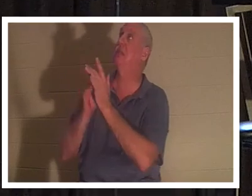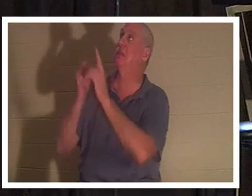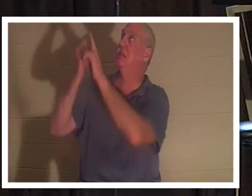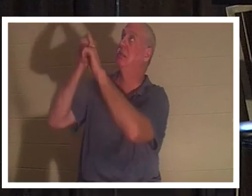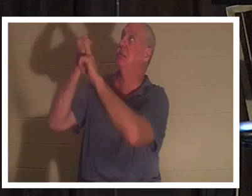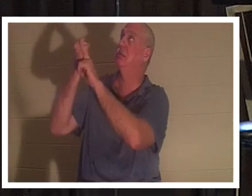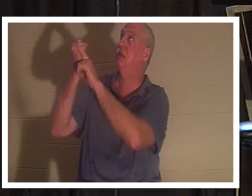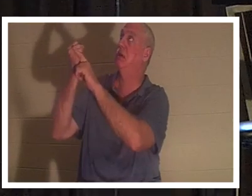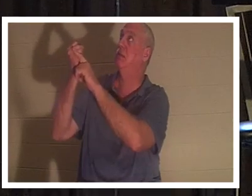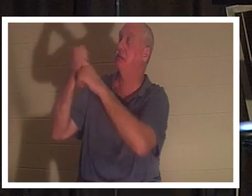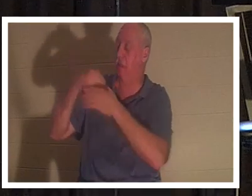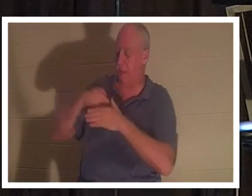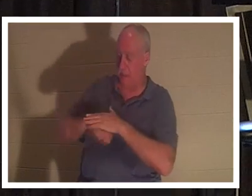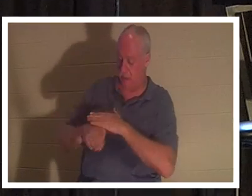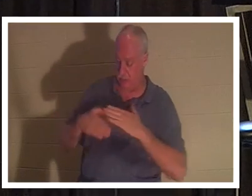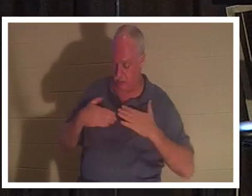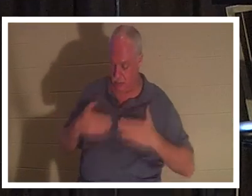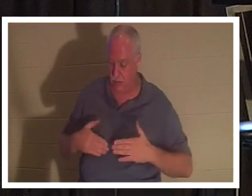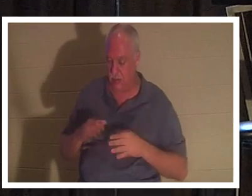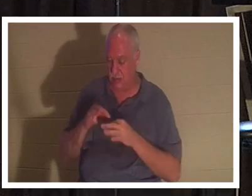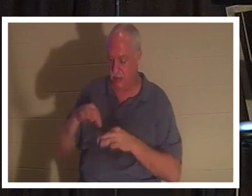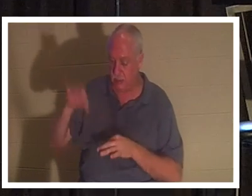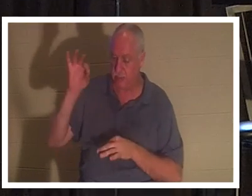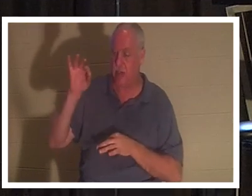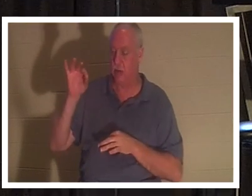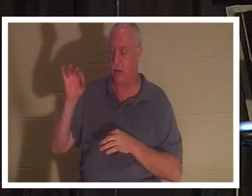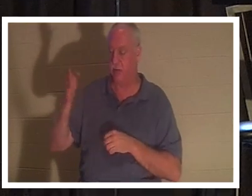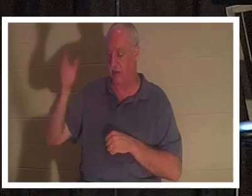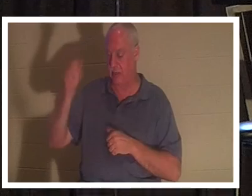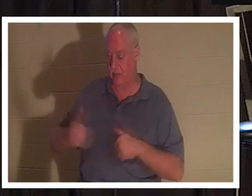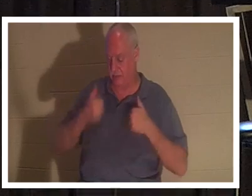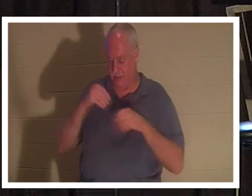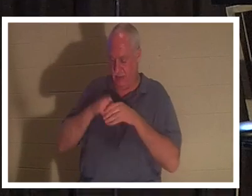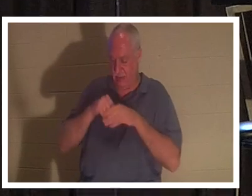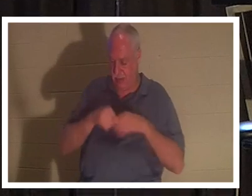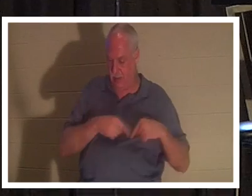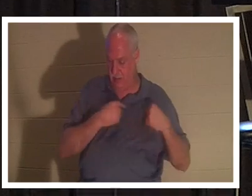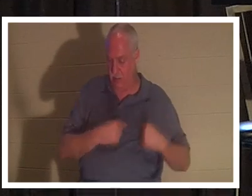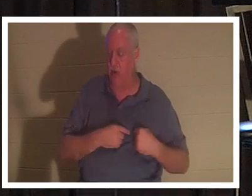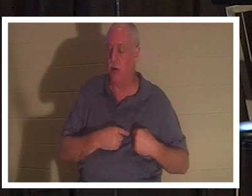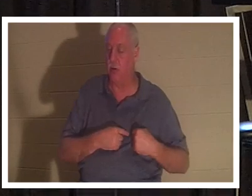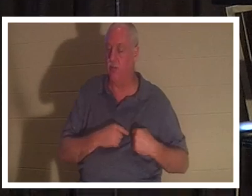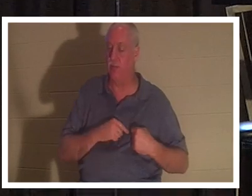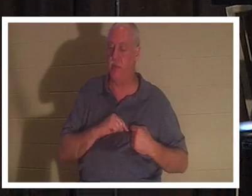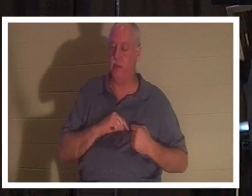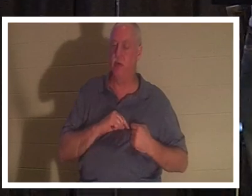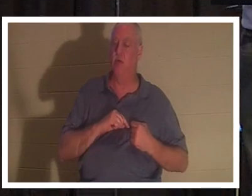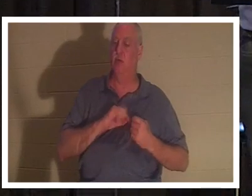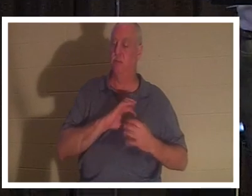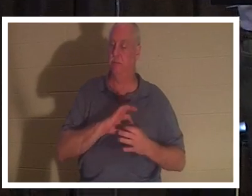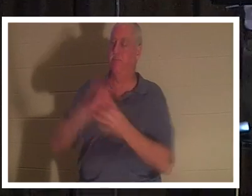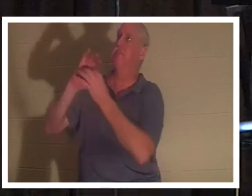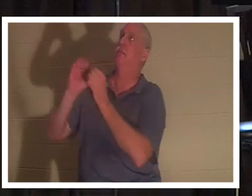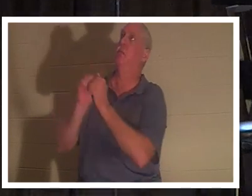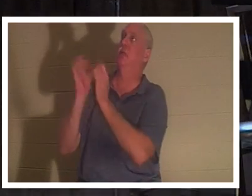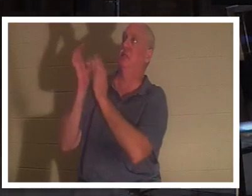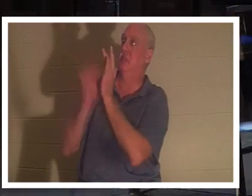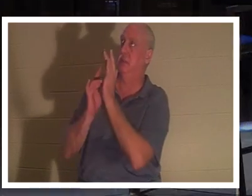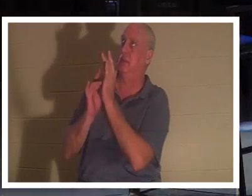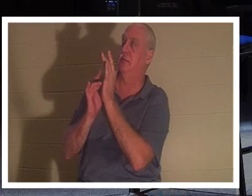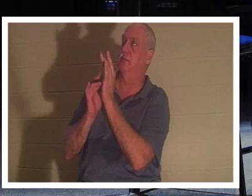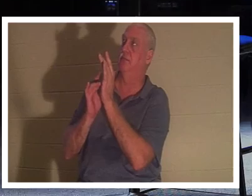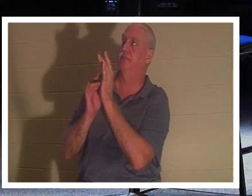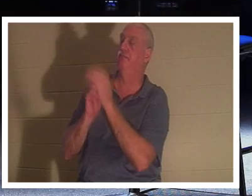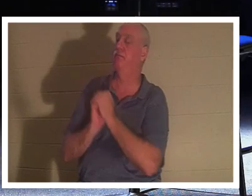आपके भीतर रहता है। ईश्वर की आत्मा आपके भीतर रहती है और आप यीशु के साथ एक हो जाते हैं। इतना अनमोल,